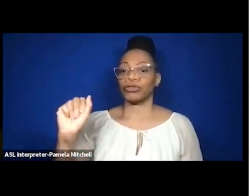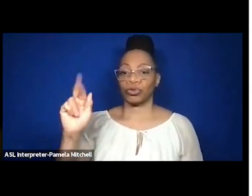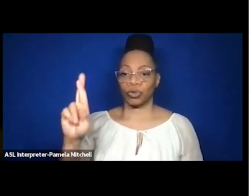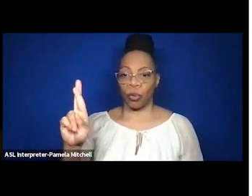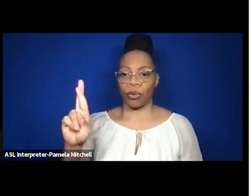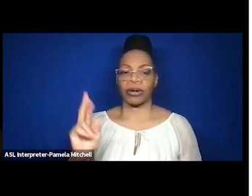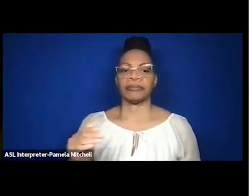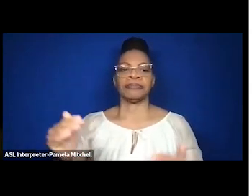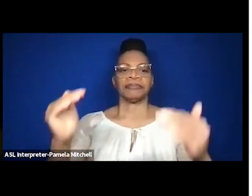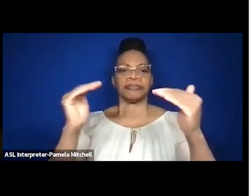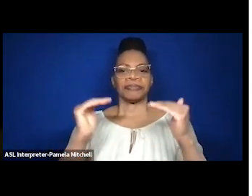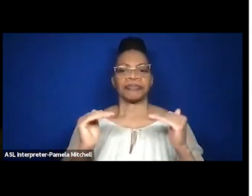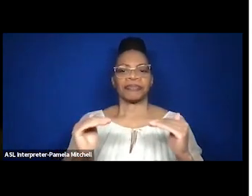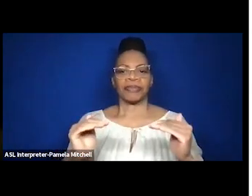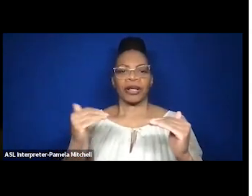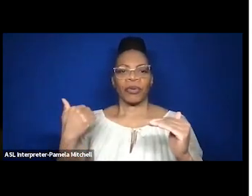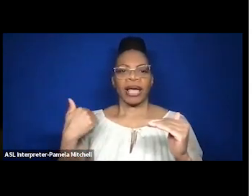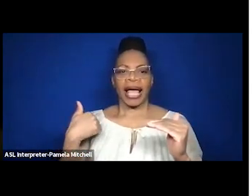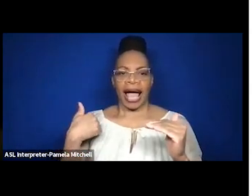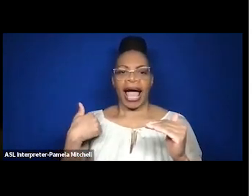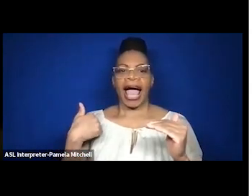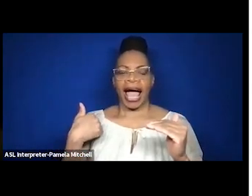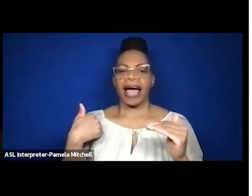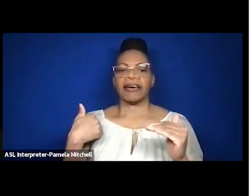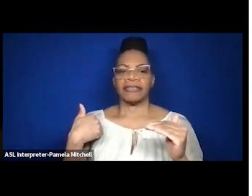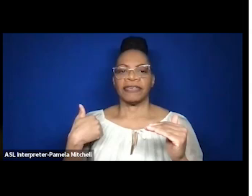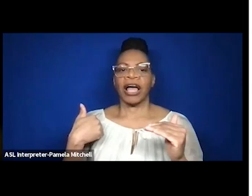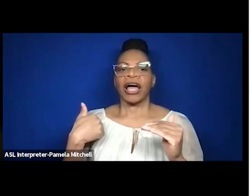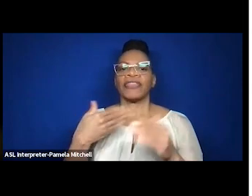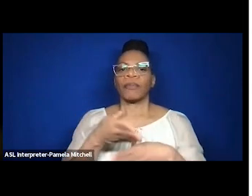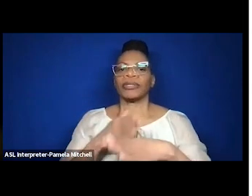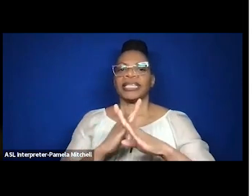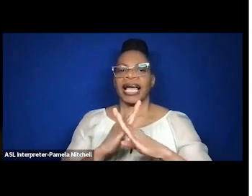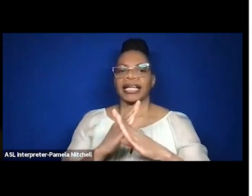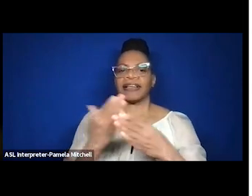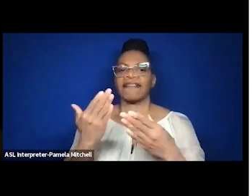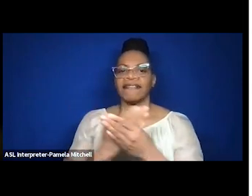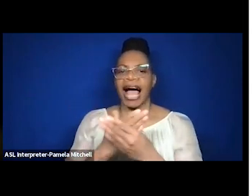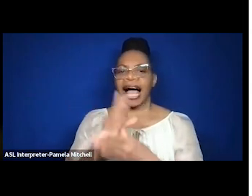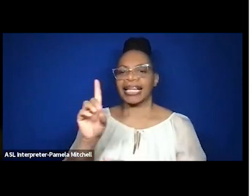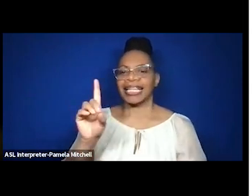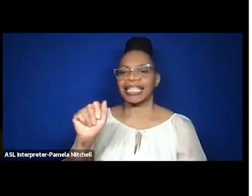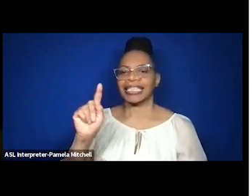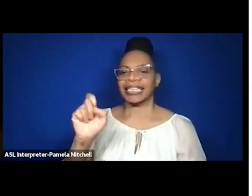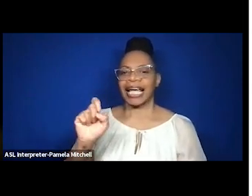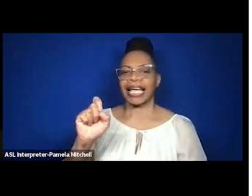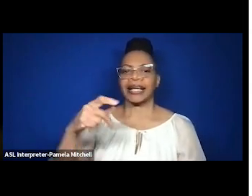A continuación, pasamos a la fecha de presentación protectora y como normalmente no estoy con el cliente cuando fijo la fecha de presentación protectora,